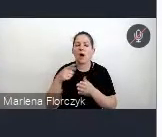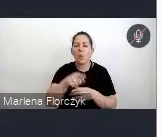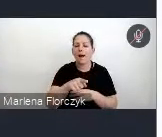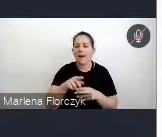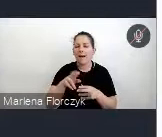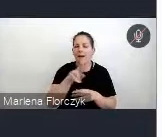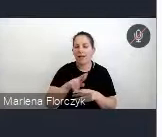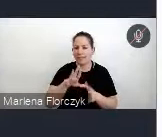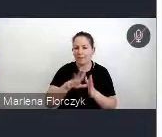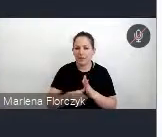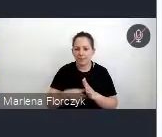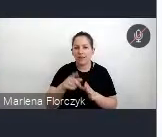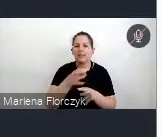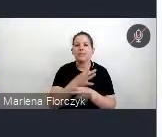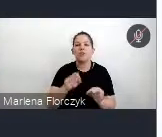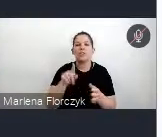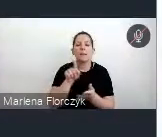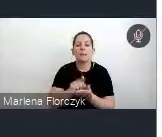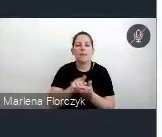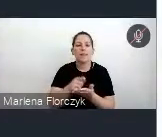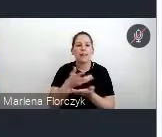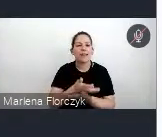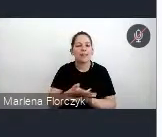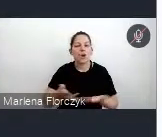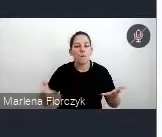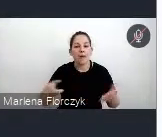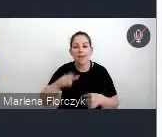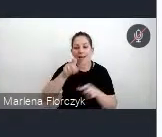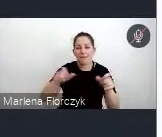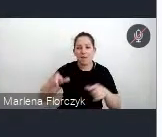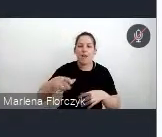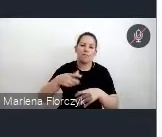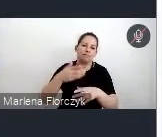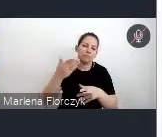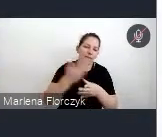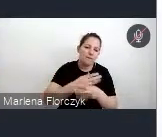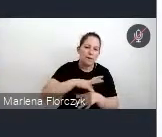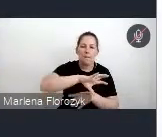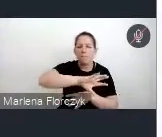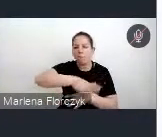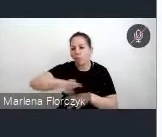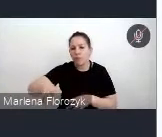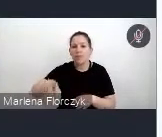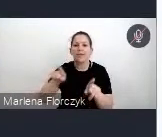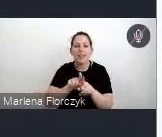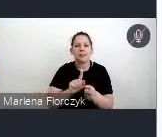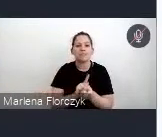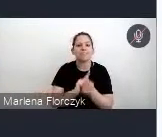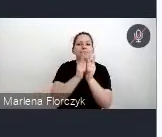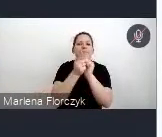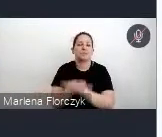zwolnienie z podatku od nieruchomości te podmioty gospodarcze, które również zmieniają sposób ogrzewania